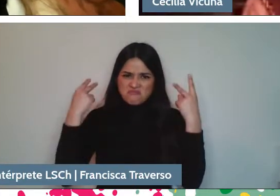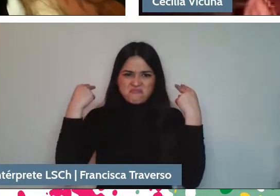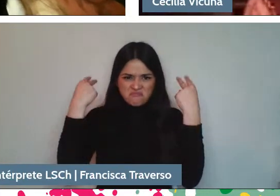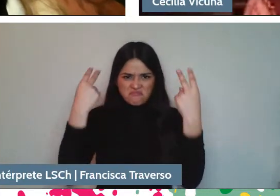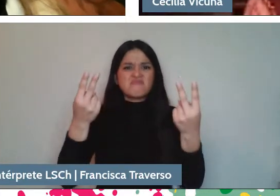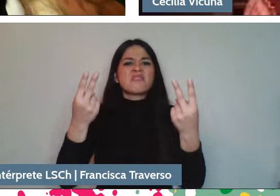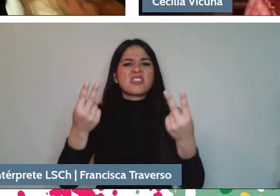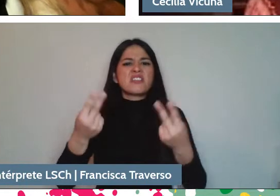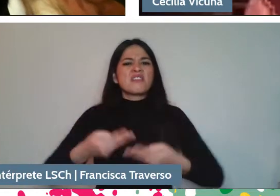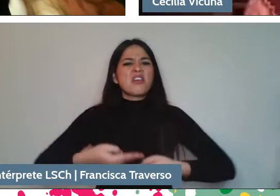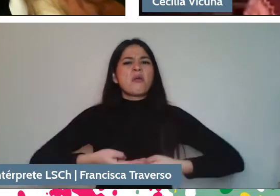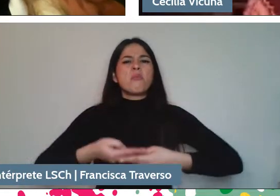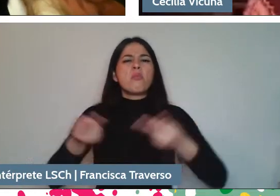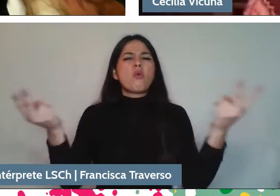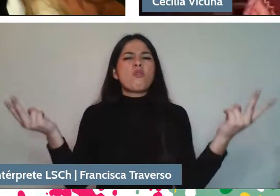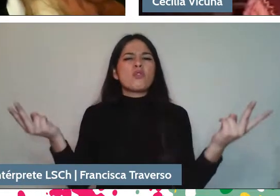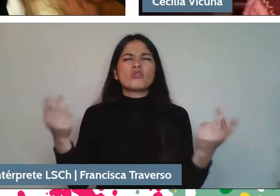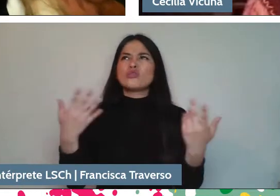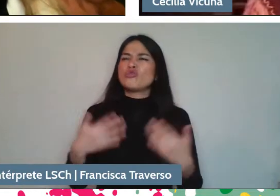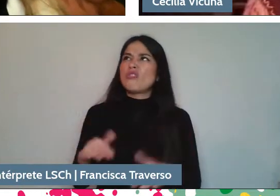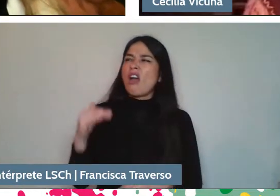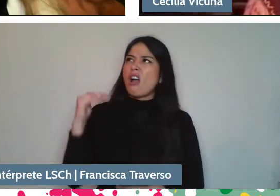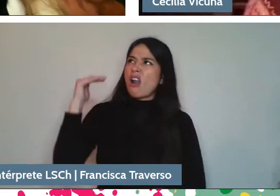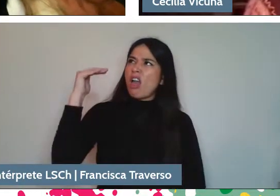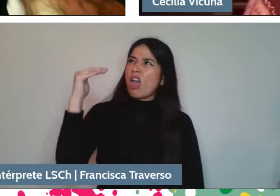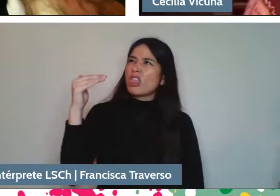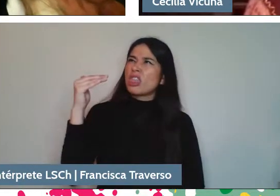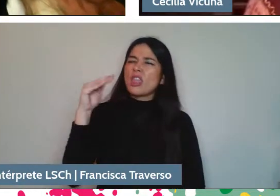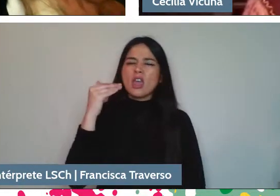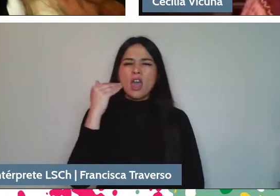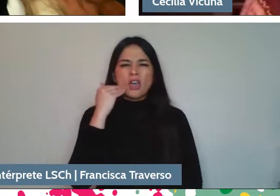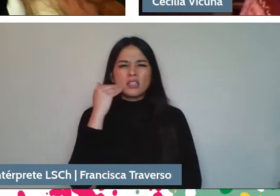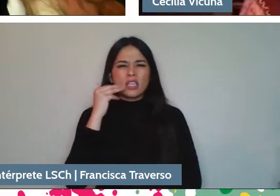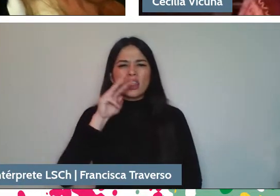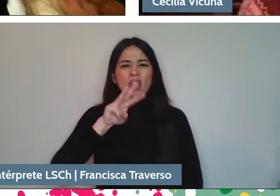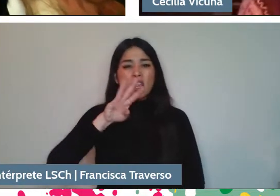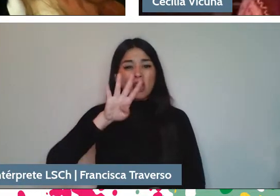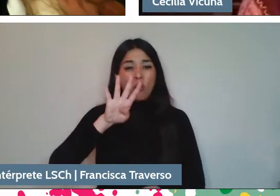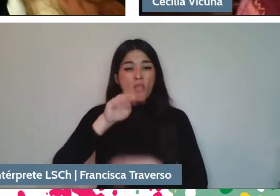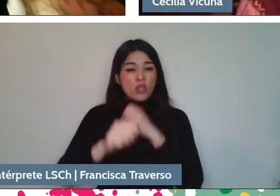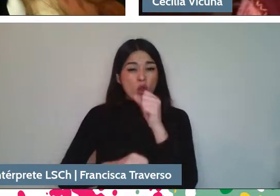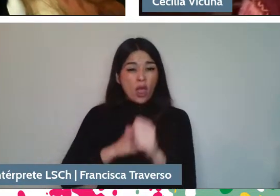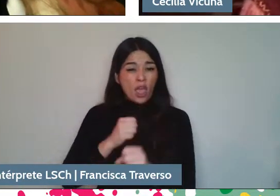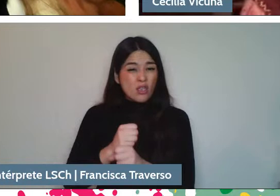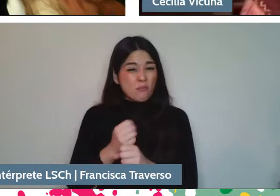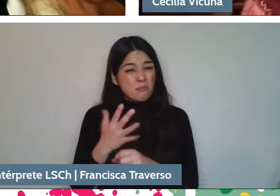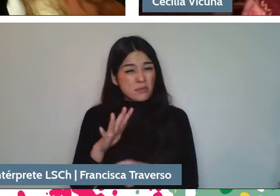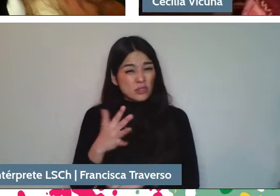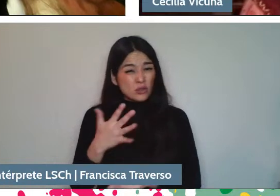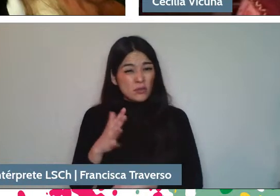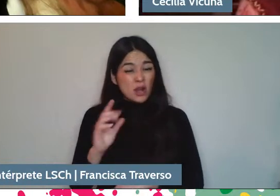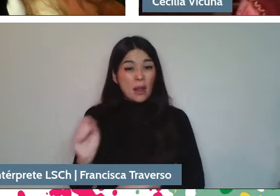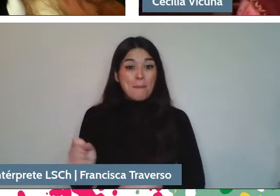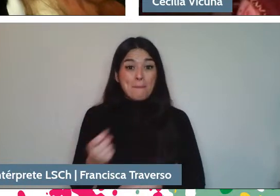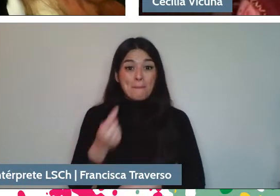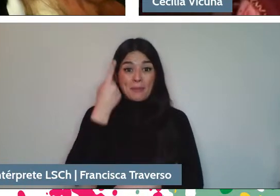Yo ya era grande, tenia... ponle tú 34 años, una edad así. De hecho, la primera vez que canté en público